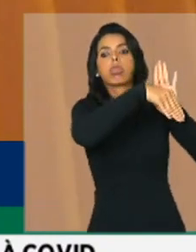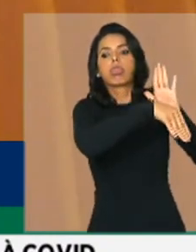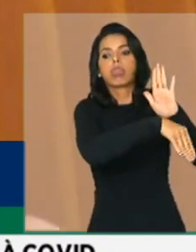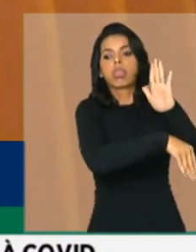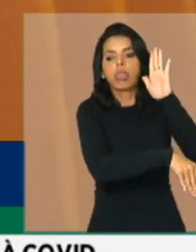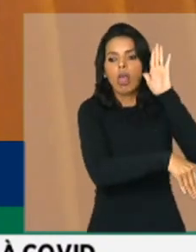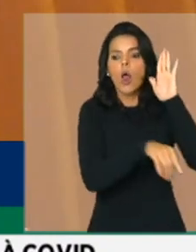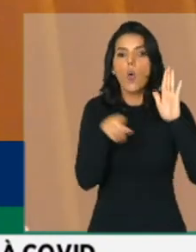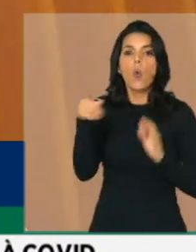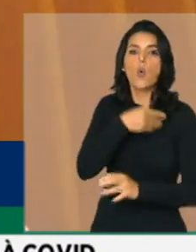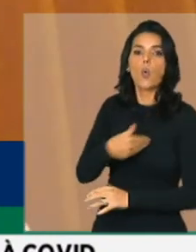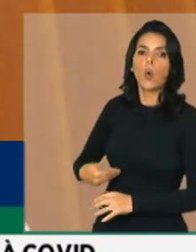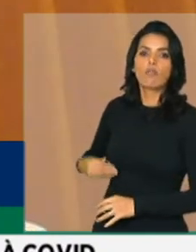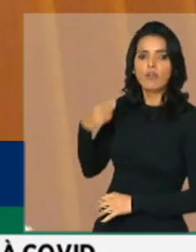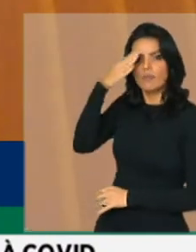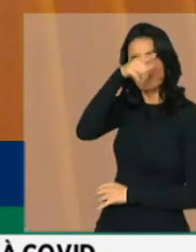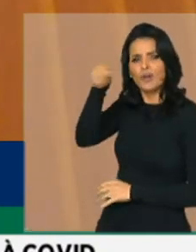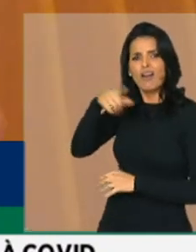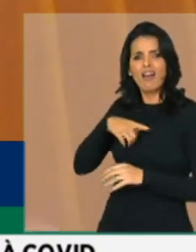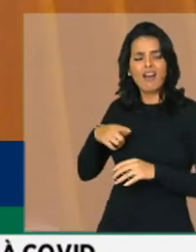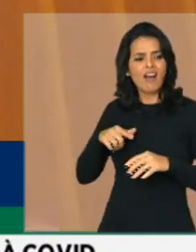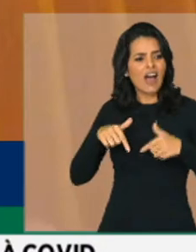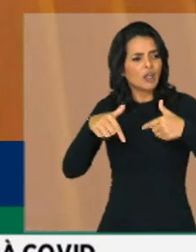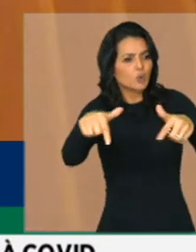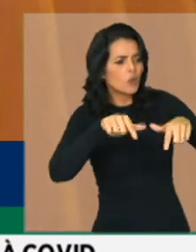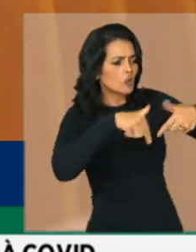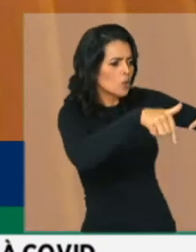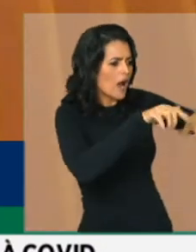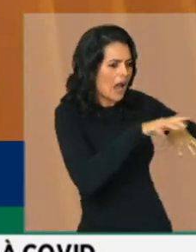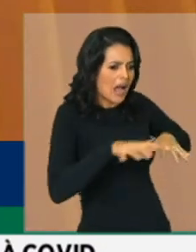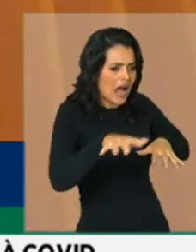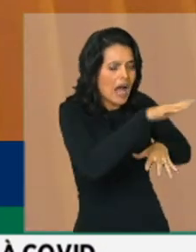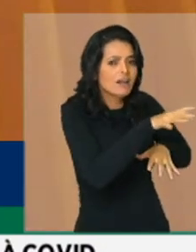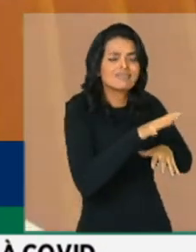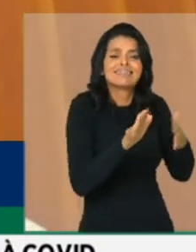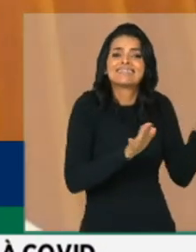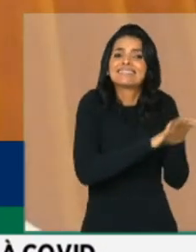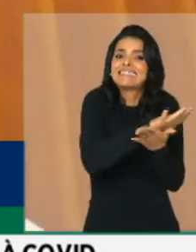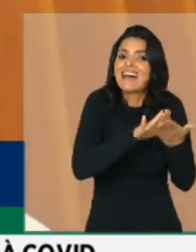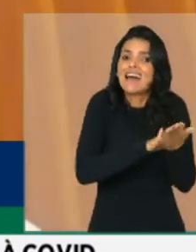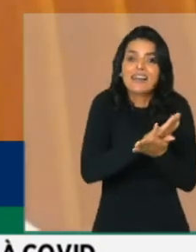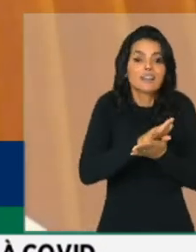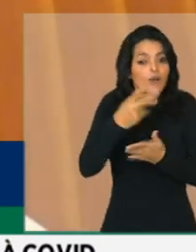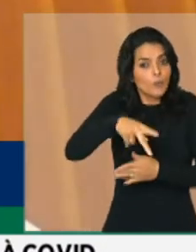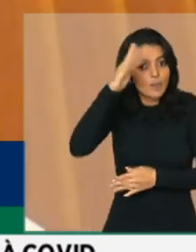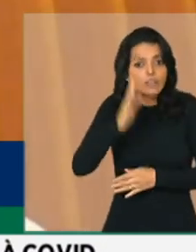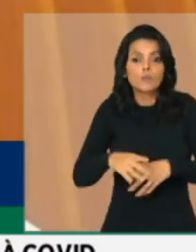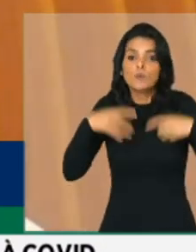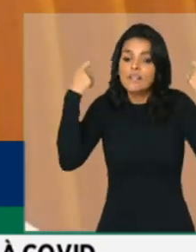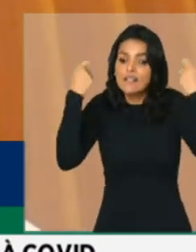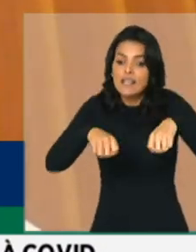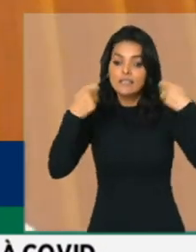É UMA QUESTÃO DEMOCRÁTICA EU NÃO POSSO CONCORDAR NO QUE DISSE O PRESIDENTE ARTHUR LIRA QUE 95% DOS PEDIDOS DE IMPEACHMENT NÃO TÊM